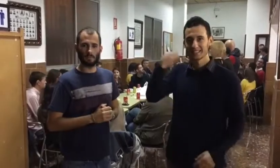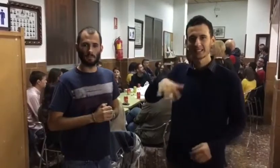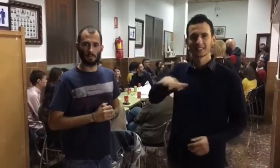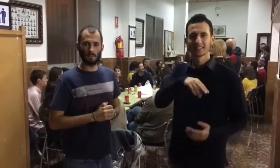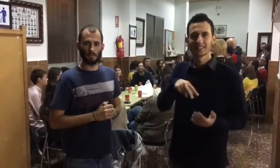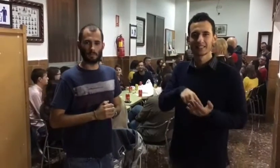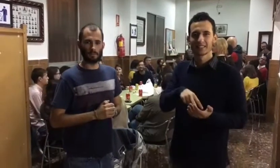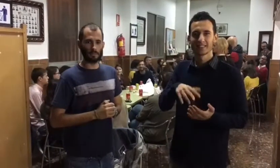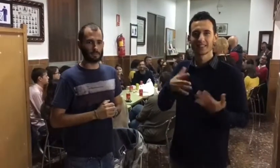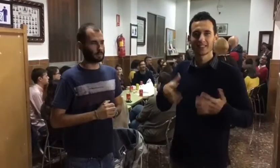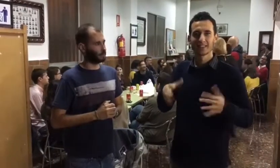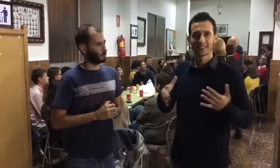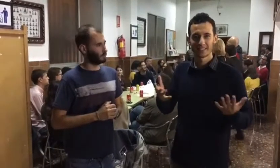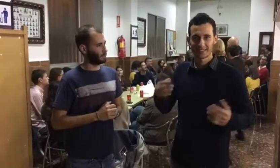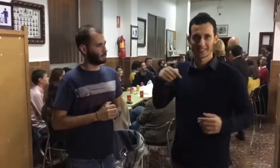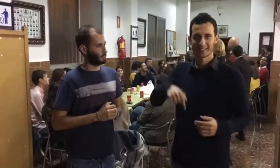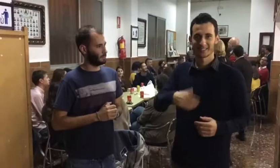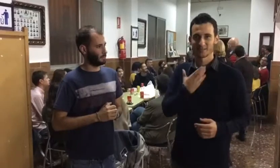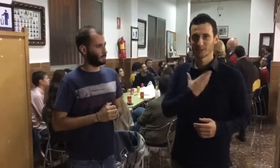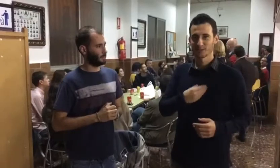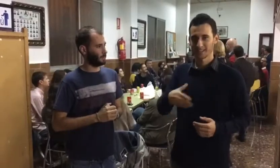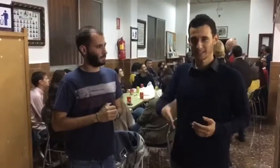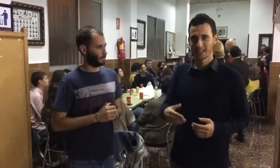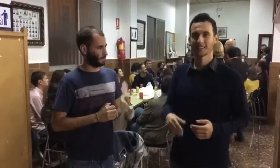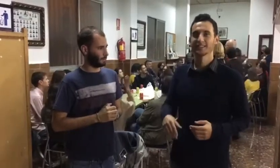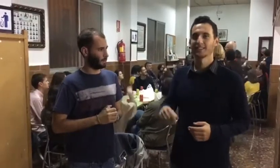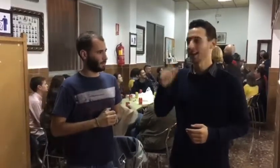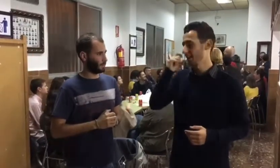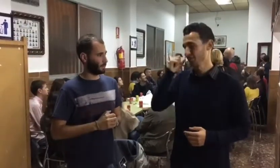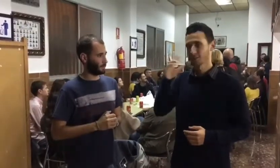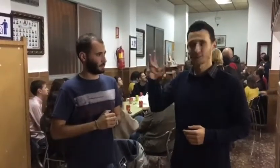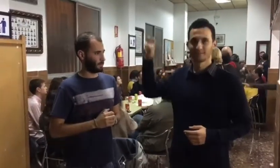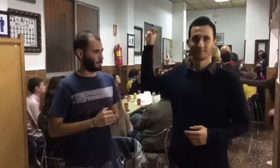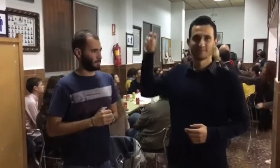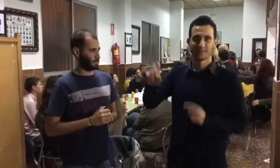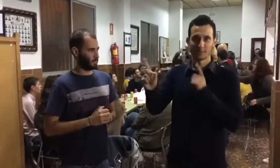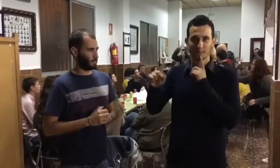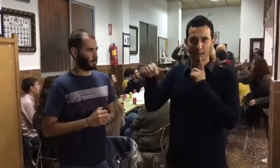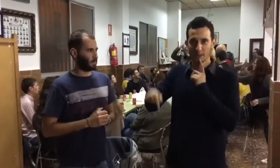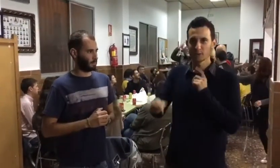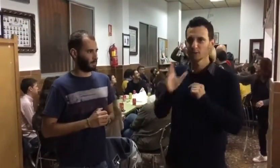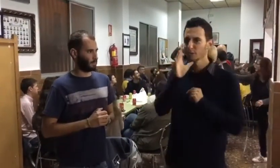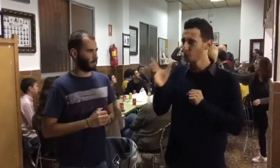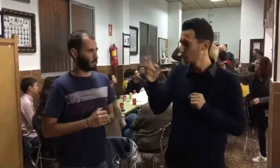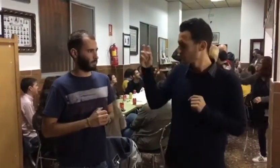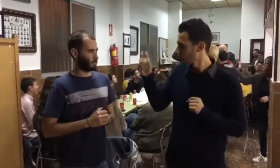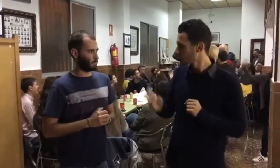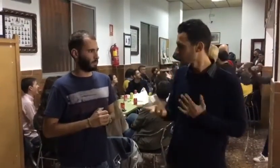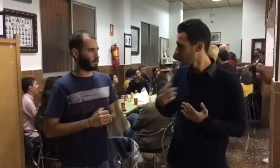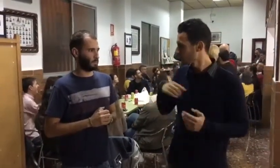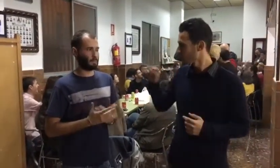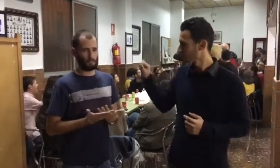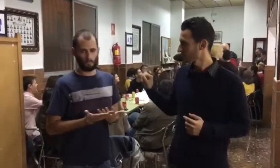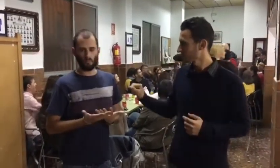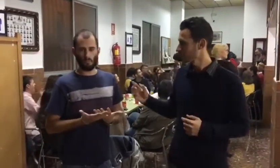¡Hola! ¿Dónde estamos? Aquí, en Murcia. Como veis, Aitor ha venido desde Bilbao. ¿Cuál es el motivo?